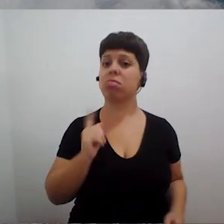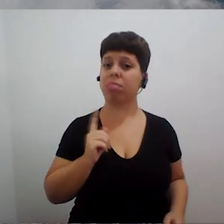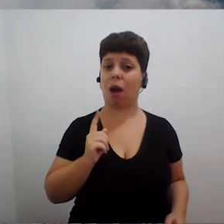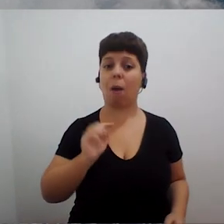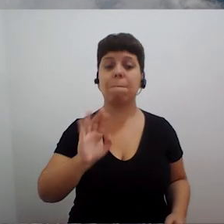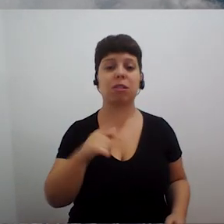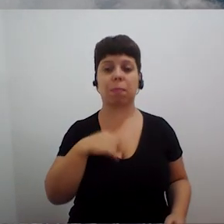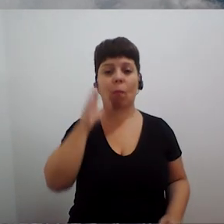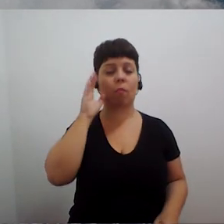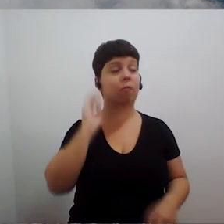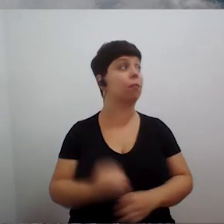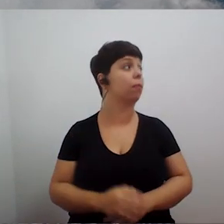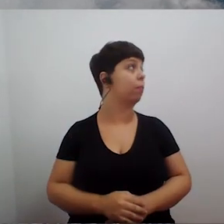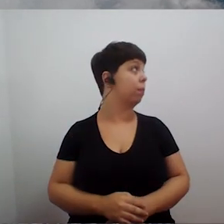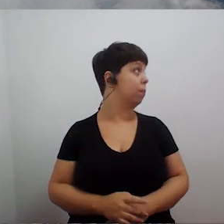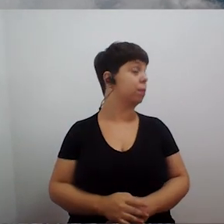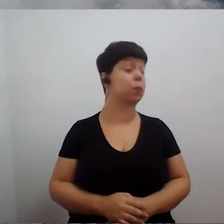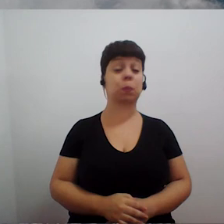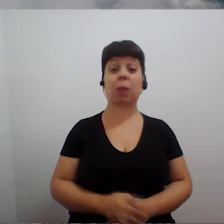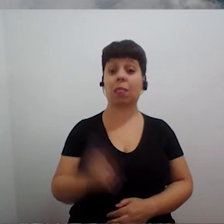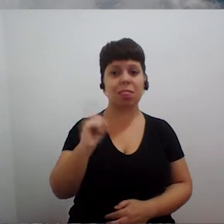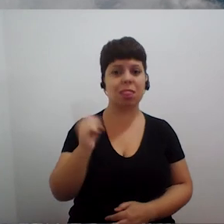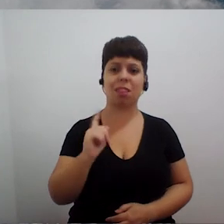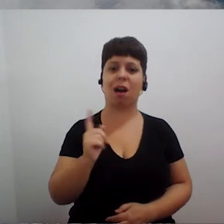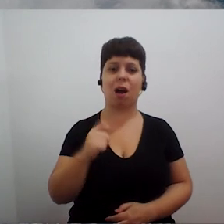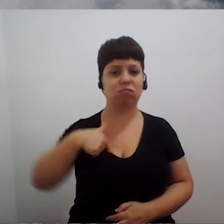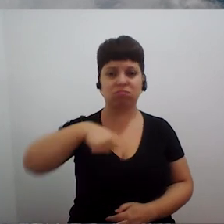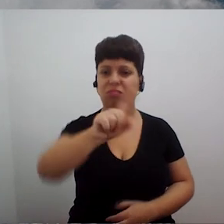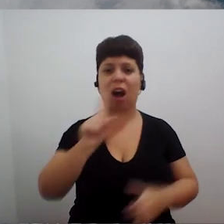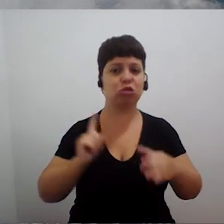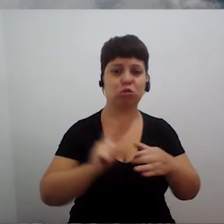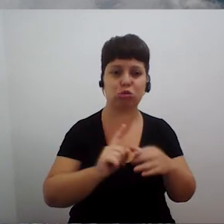mas ele é uma pessoa que não se omite, e que tá junto e tá contribuindo eu acho que